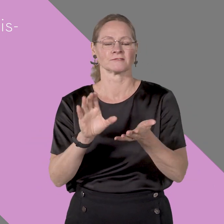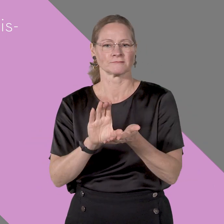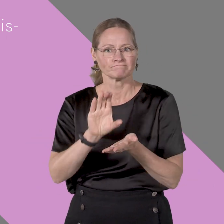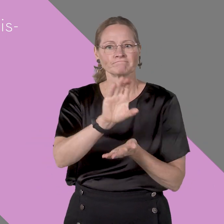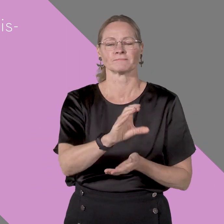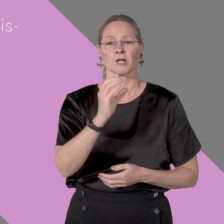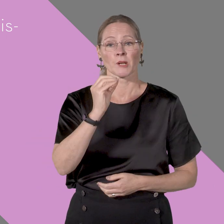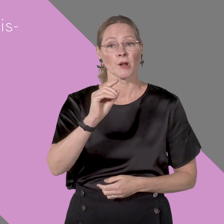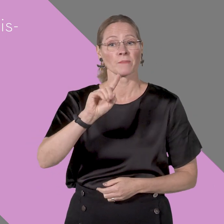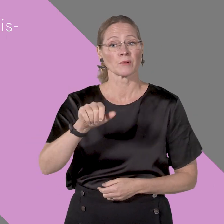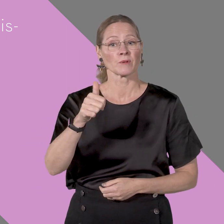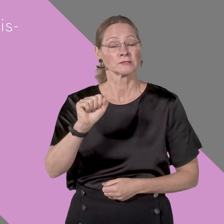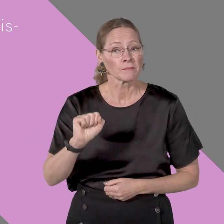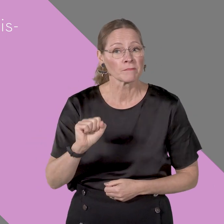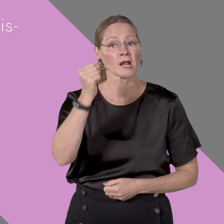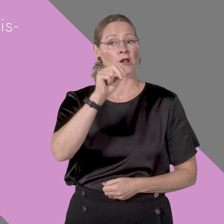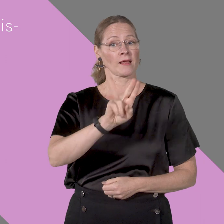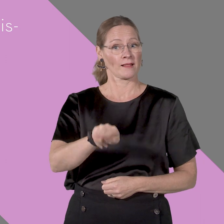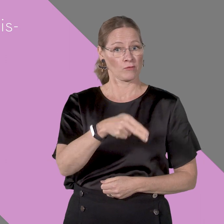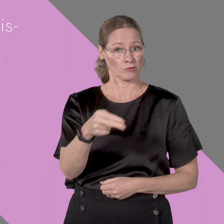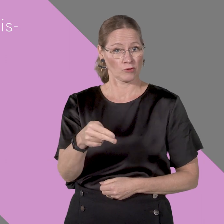osoitetaan 0,9 miljoonaa euroa.